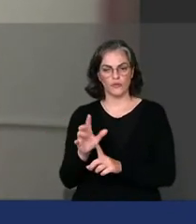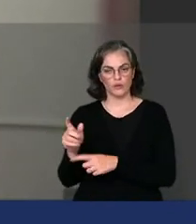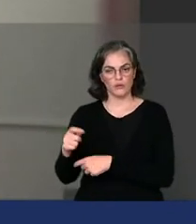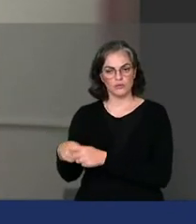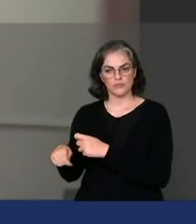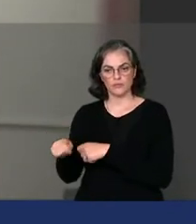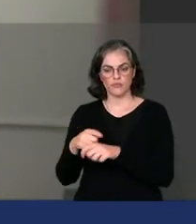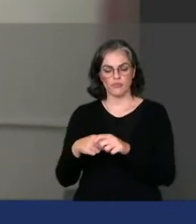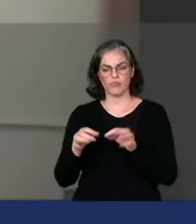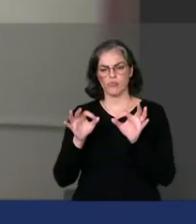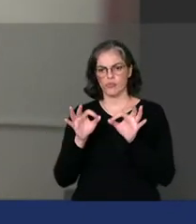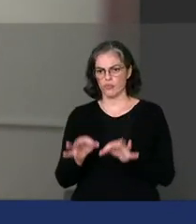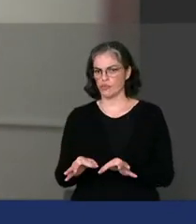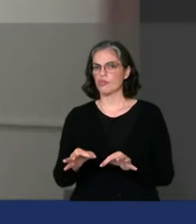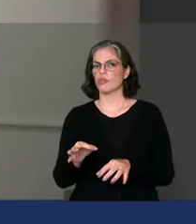MOVIMENTA MAIS DE 830 MIL